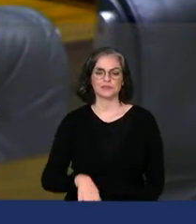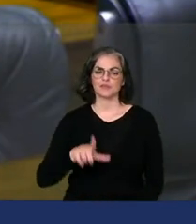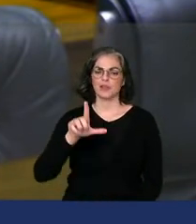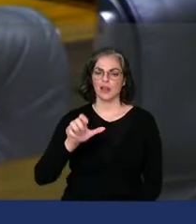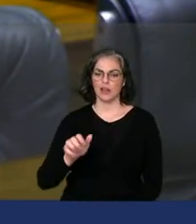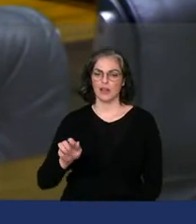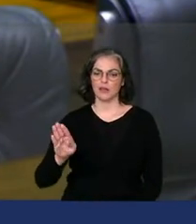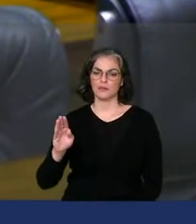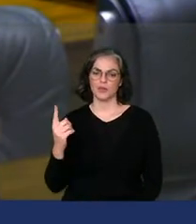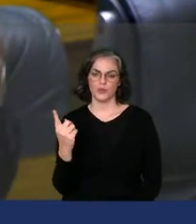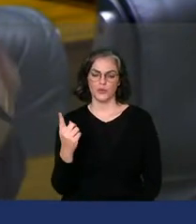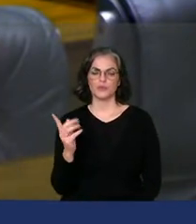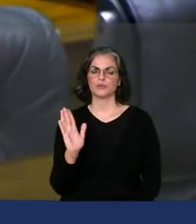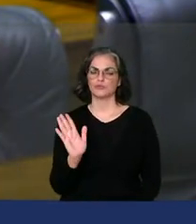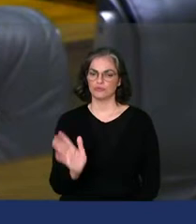POSSIBILIDADES E A LEI ALDIR BLANC 1 DEU E A LEI PAULO